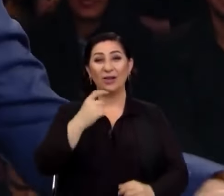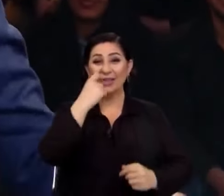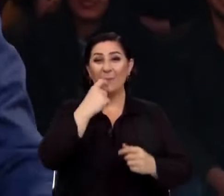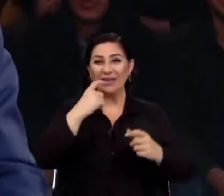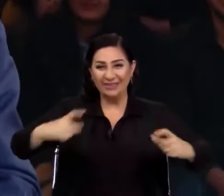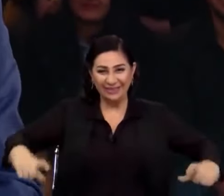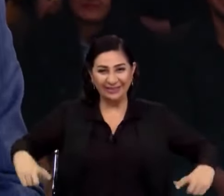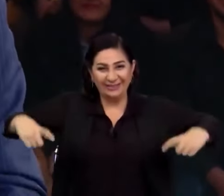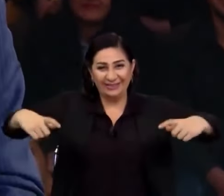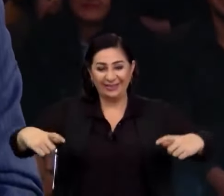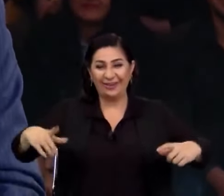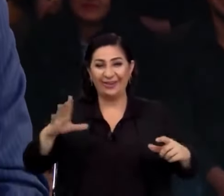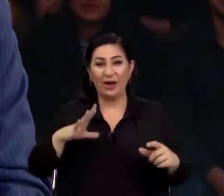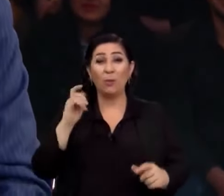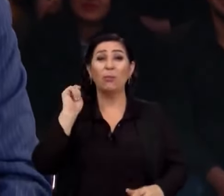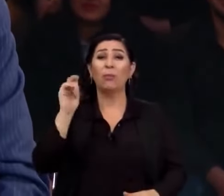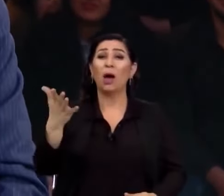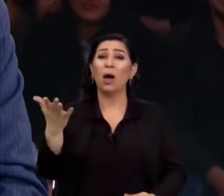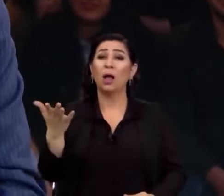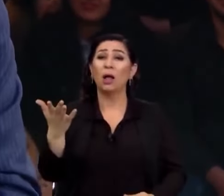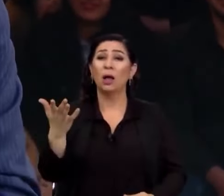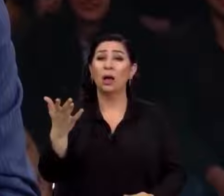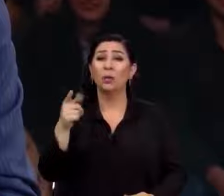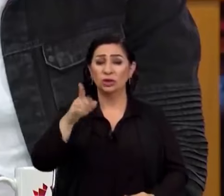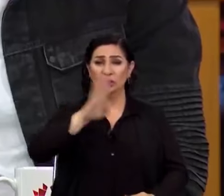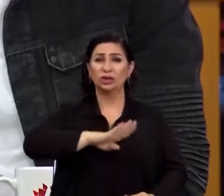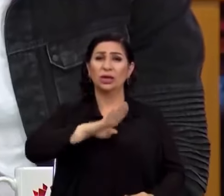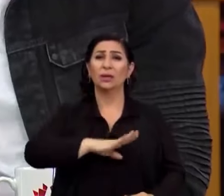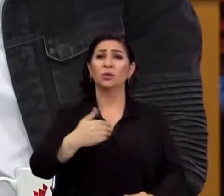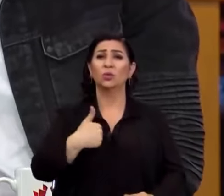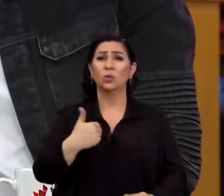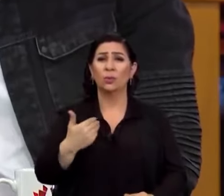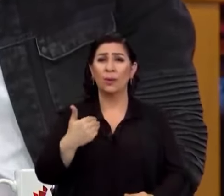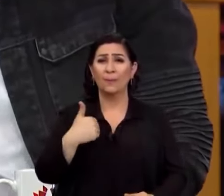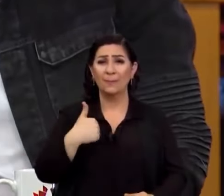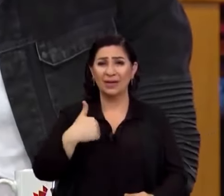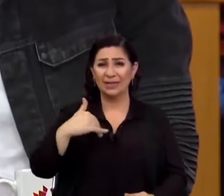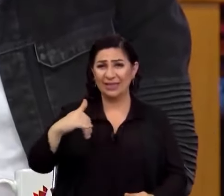şişiren şey K pahı ya buradan şikayet ediyorum yani ben çünkü yakın da benim